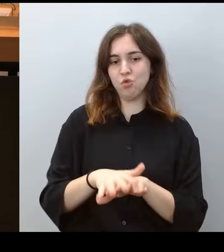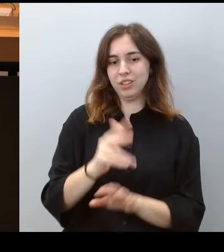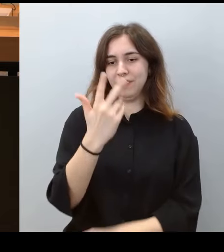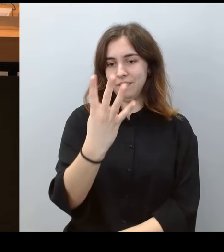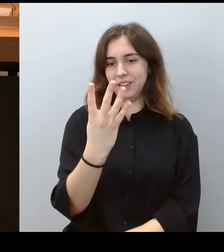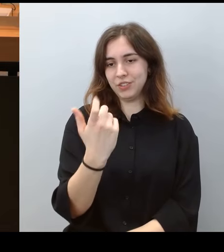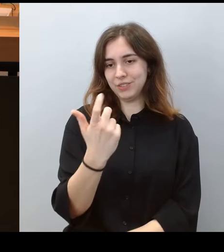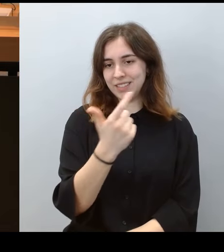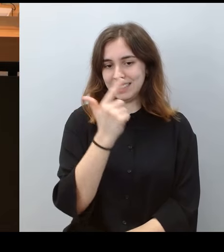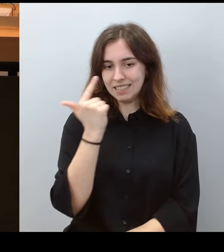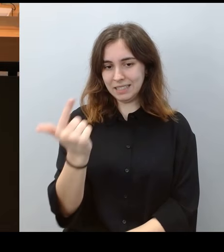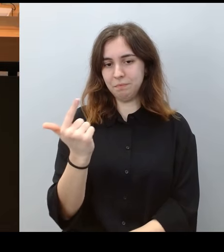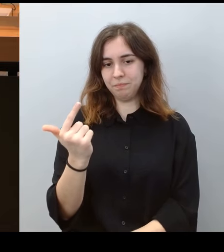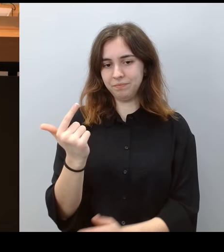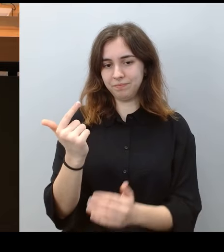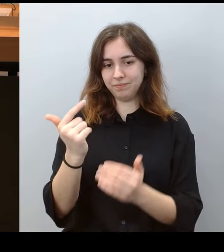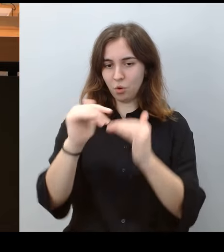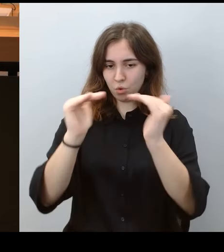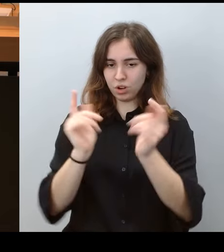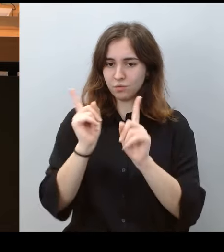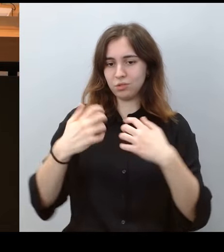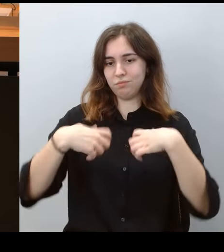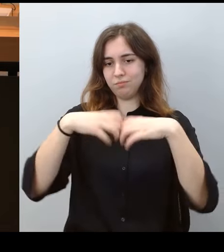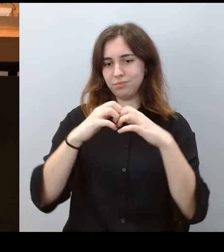Berlin kein Hindernis ist. Vielen Dank.